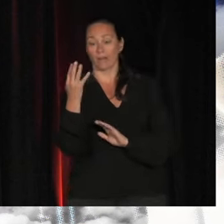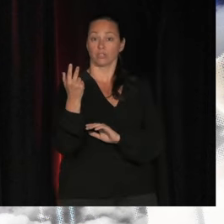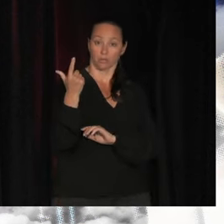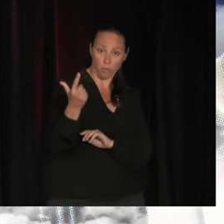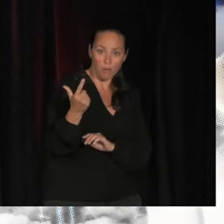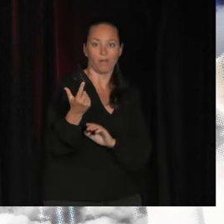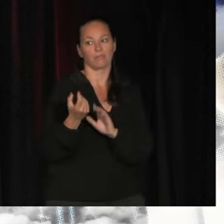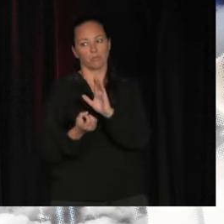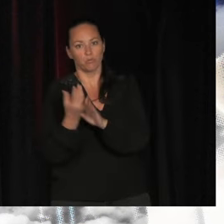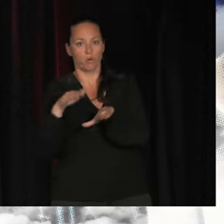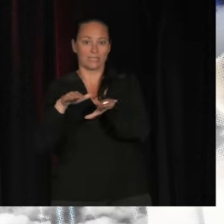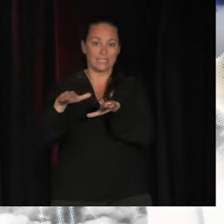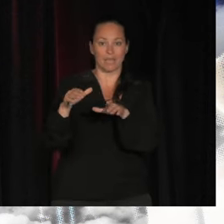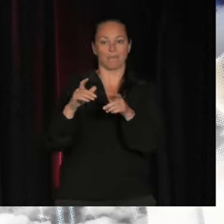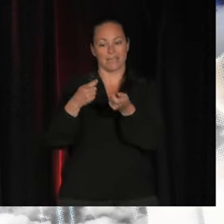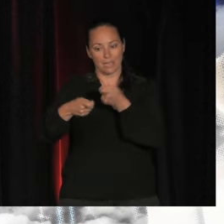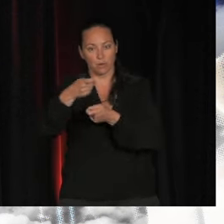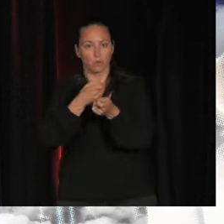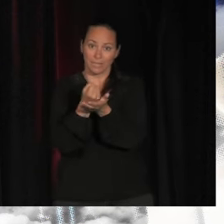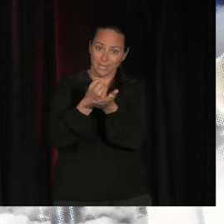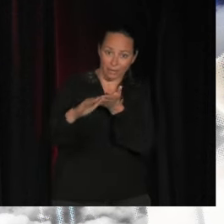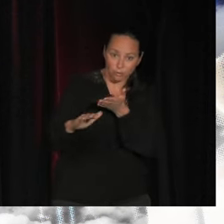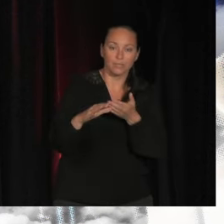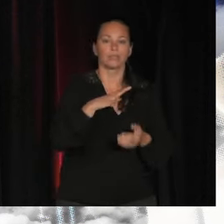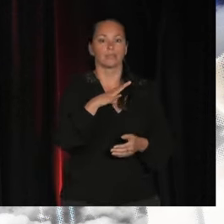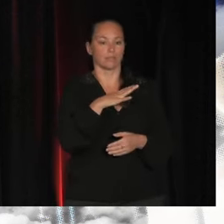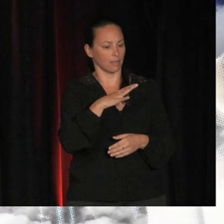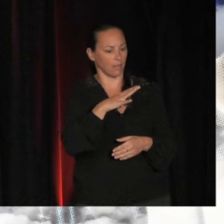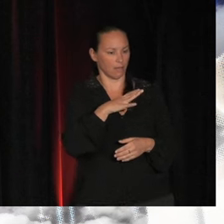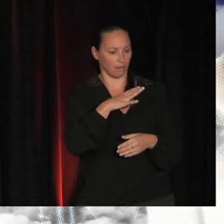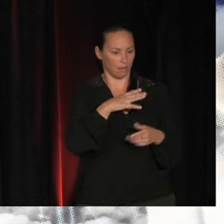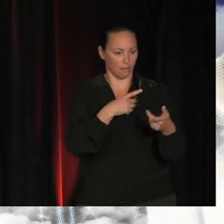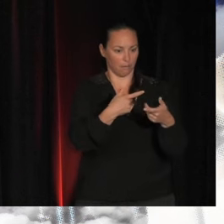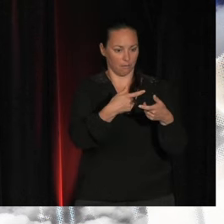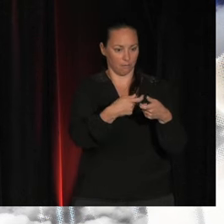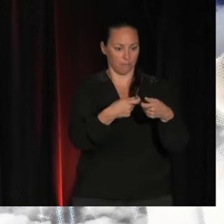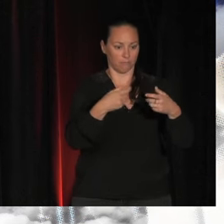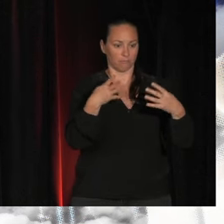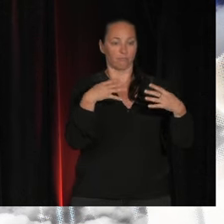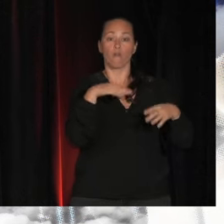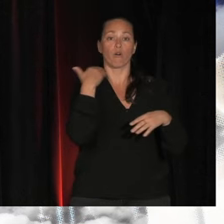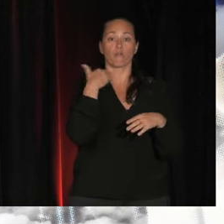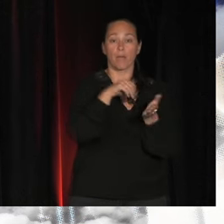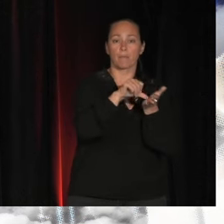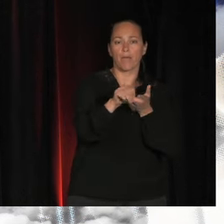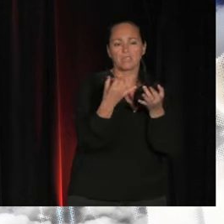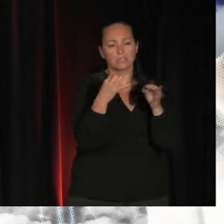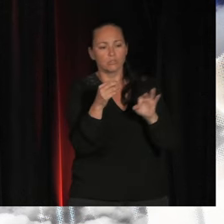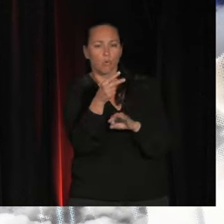ce n'est plus le même, le jeu est gratuit et il y a le fameux Battle Pass popularisé par Fortnite où là, on paye, je ne sais pas, ça doit être 10, 20 balles, et tu peux débloquer